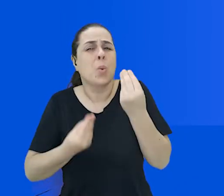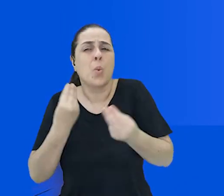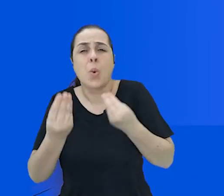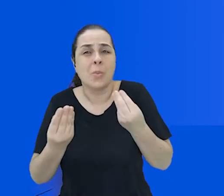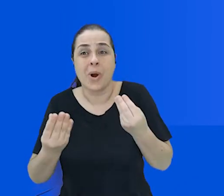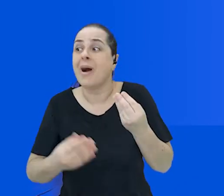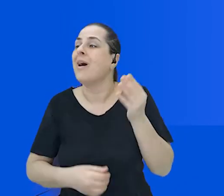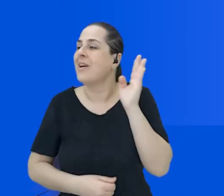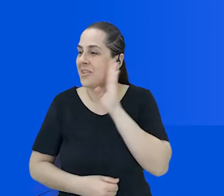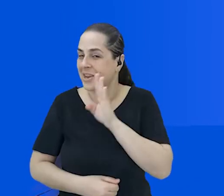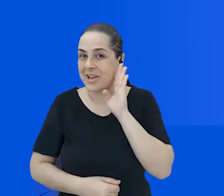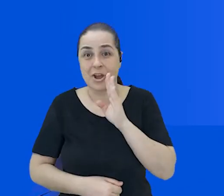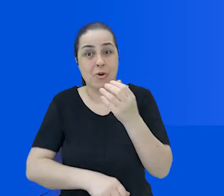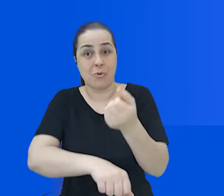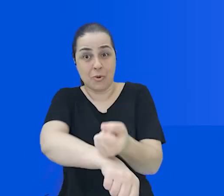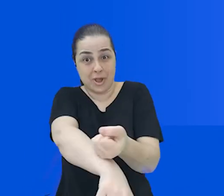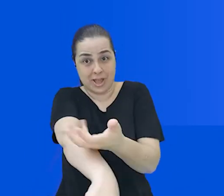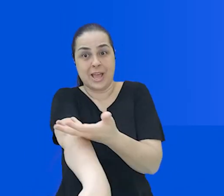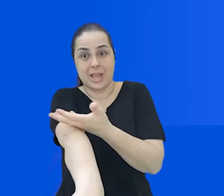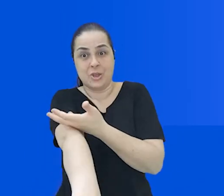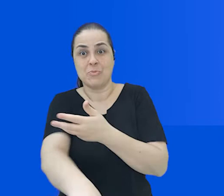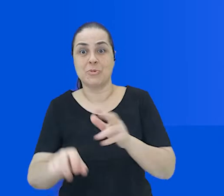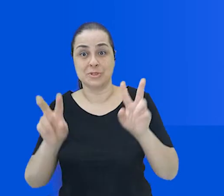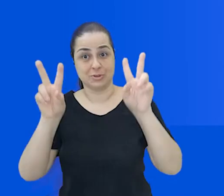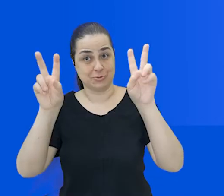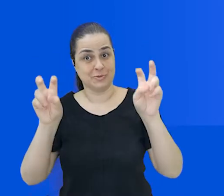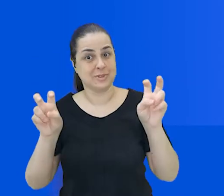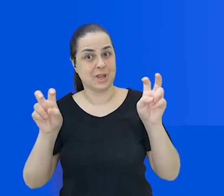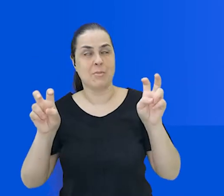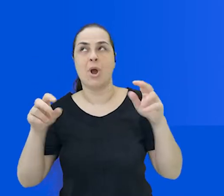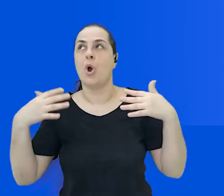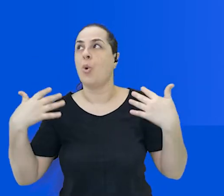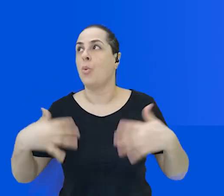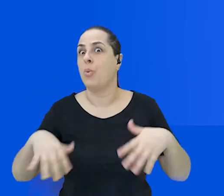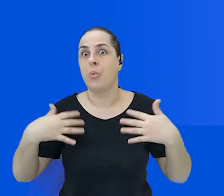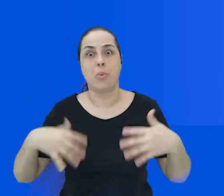Legal, emoções é um tema primeiro de tudo assim, bem vasto.